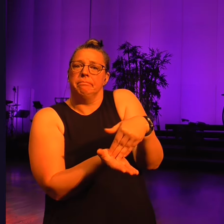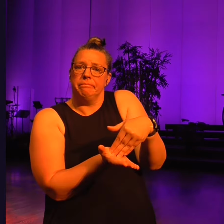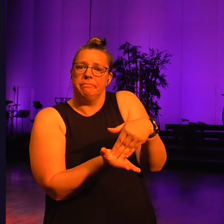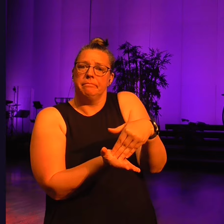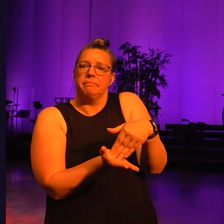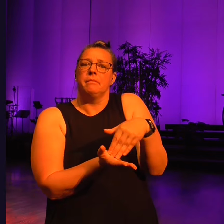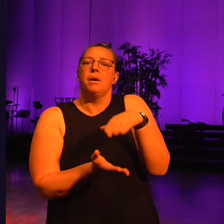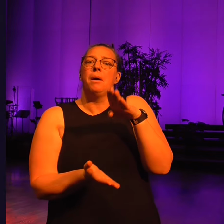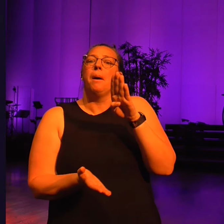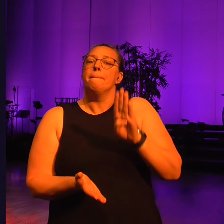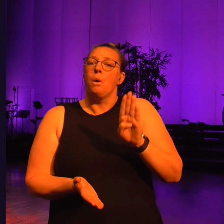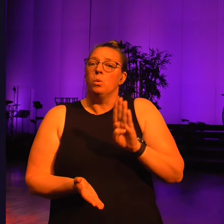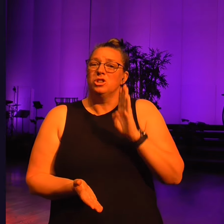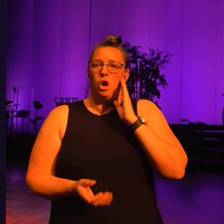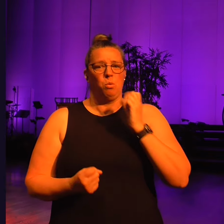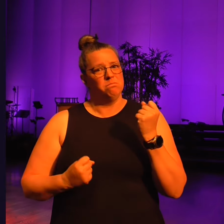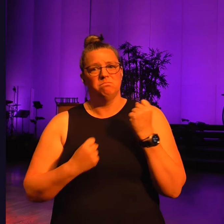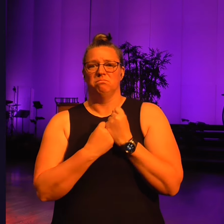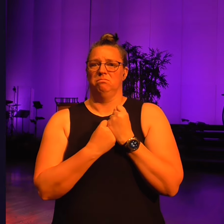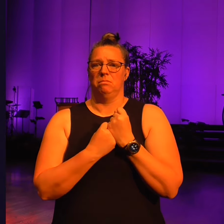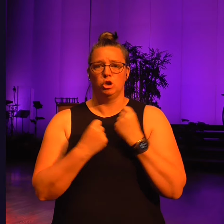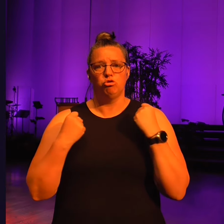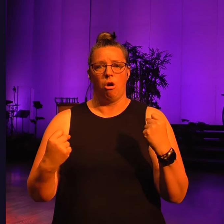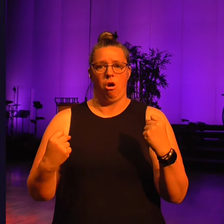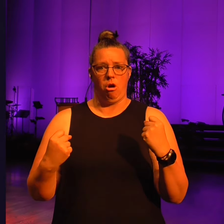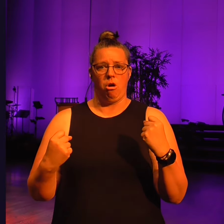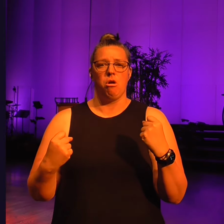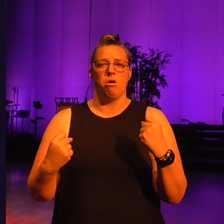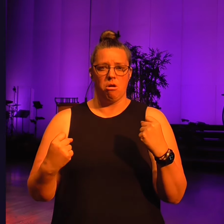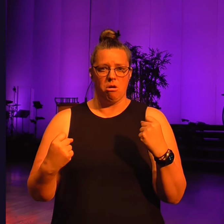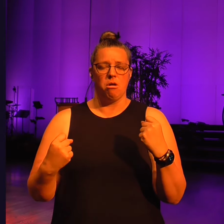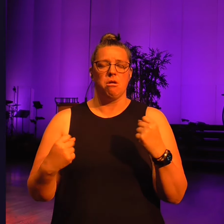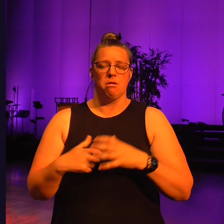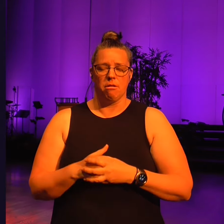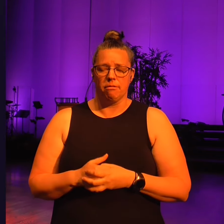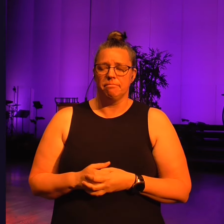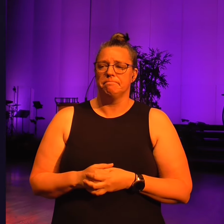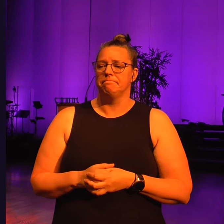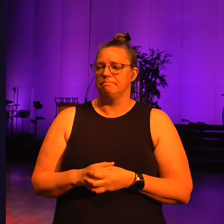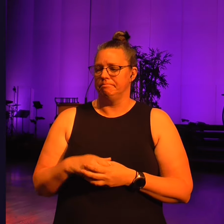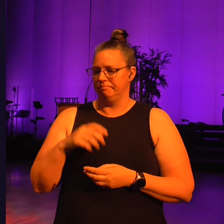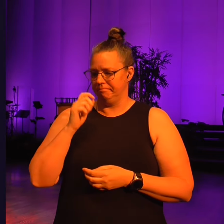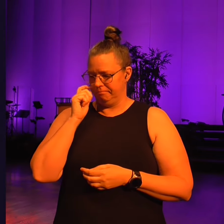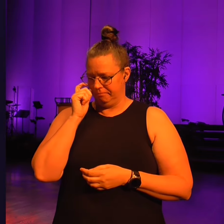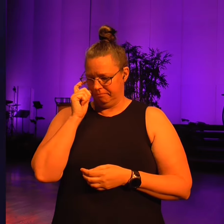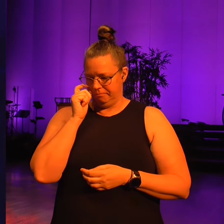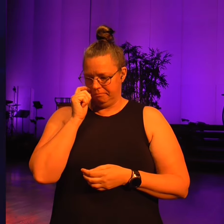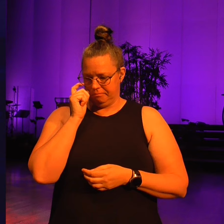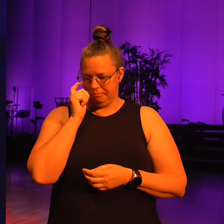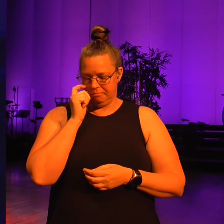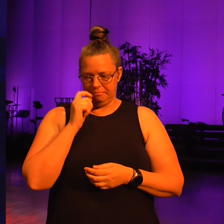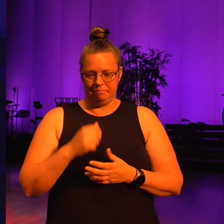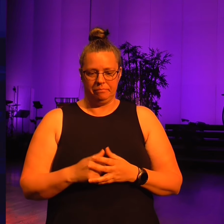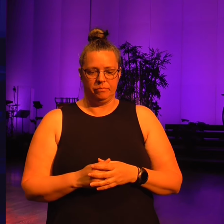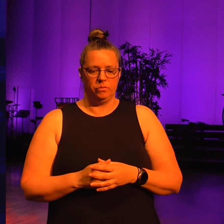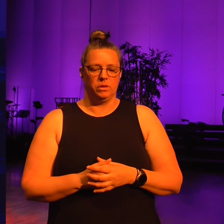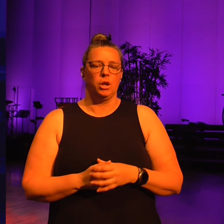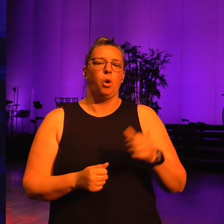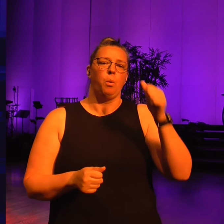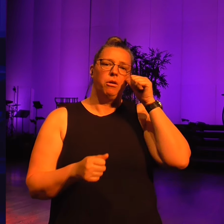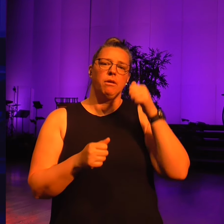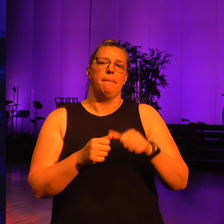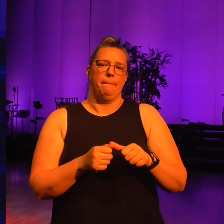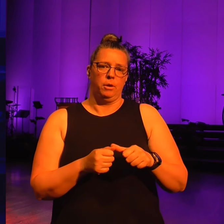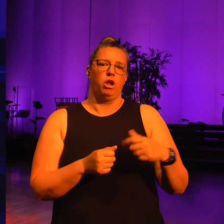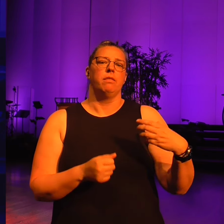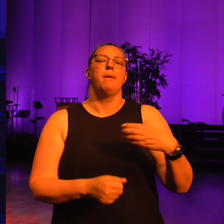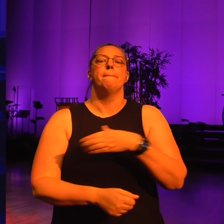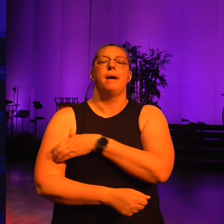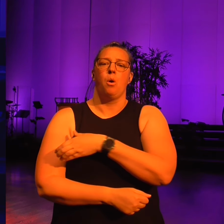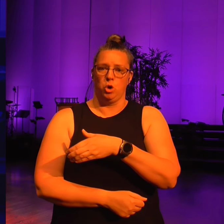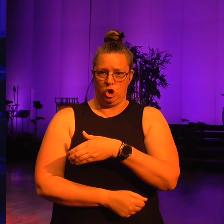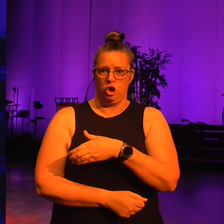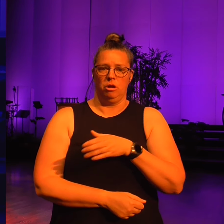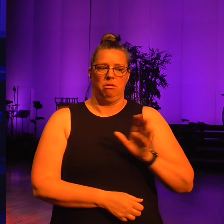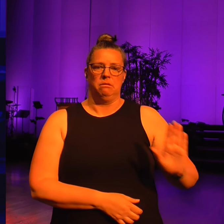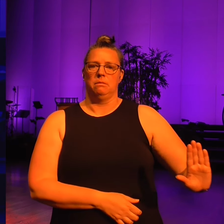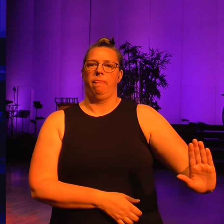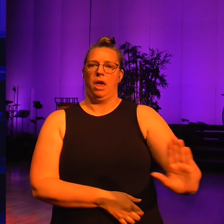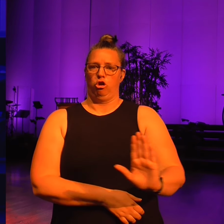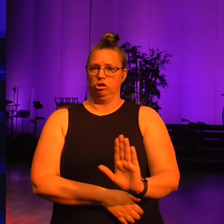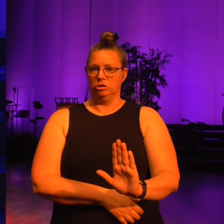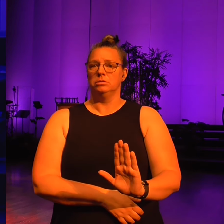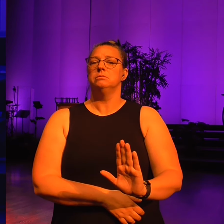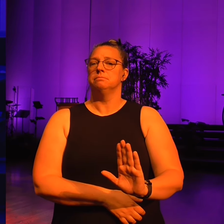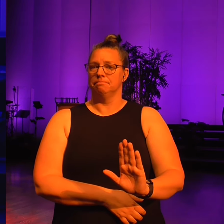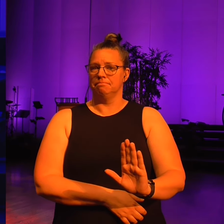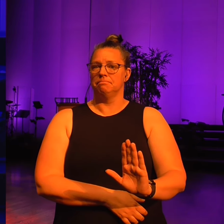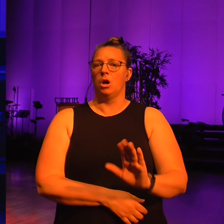fuerte mientras recuerdan ese poder, ese poder que es suyo Y entonces recordamos